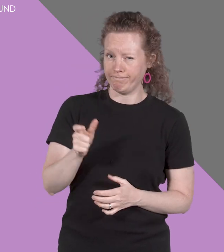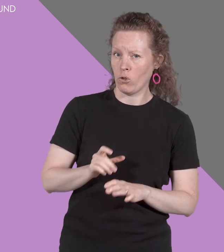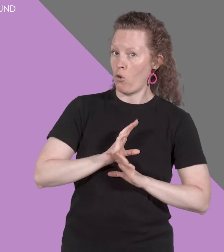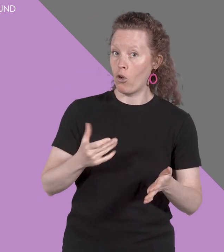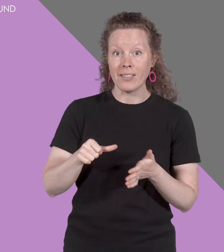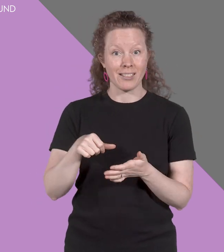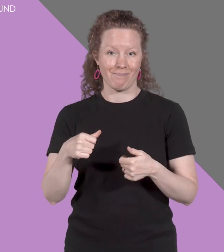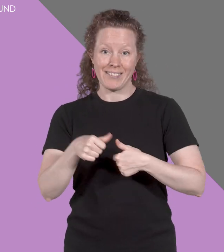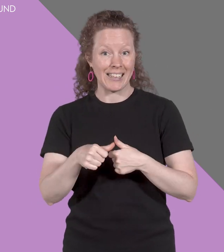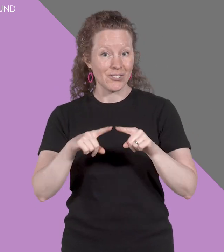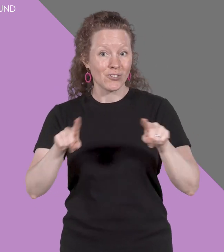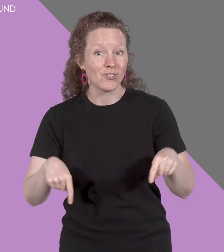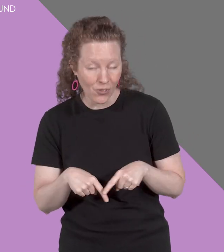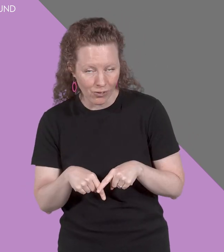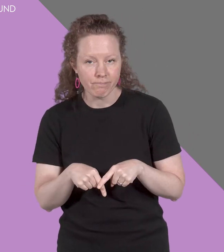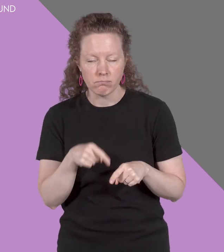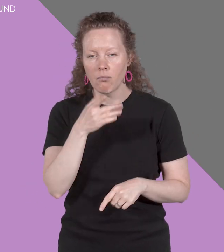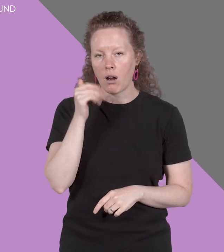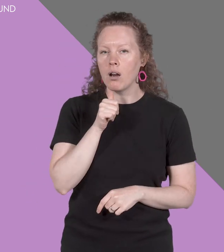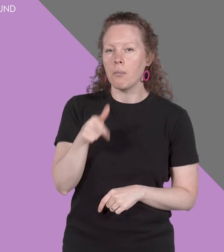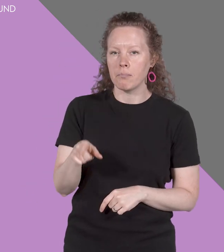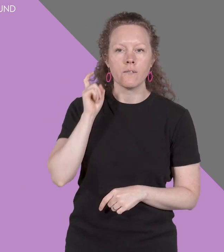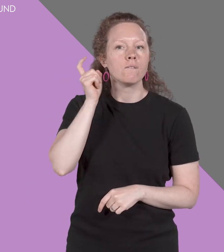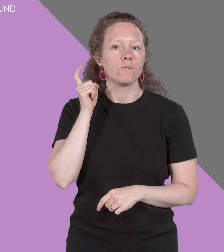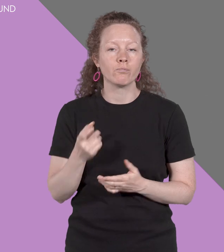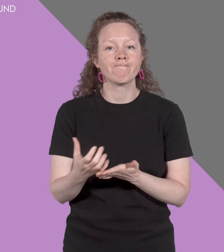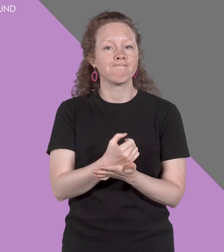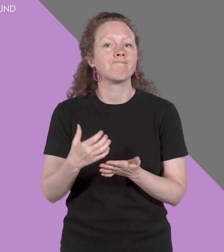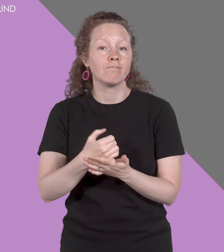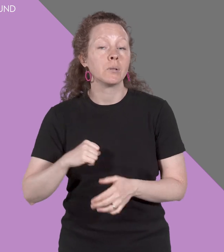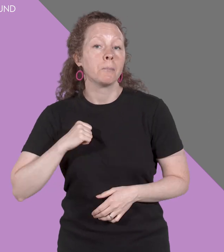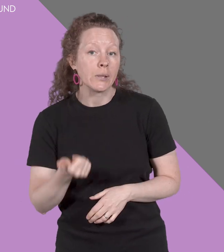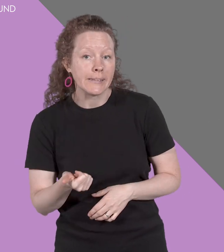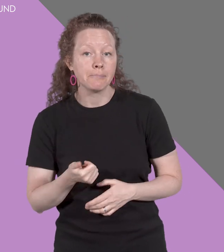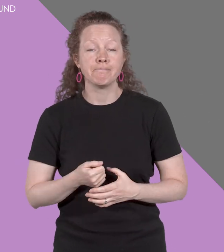Om personen inte har tillstånd är det bra att anmäla bedrägeriförsöket till polisen.